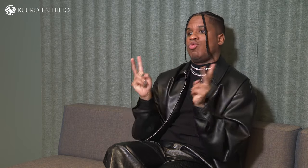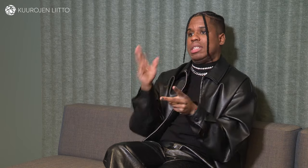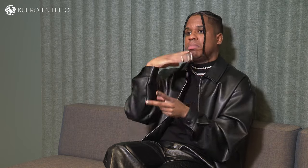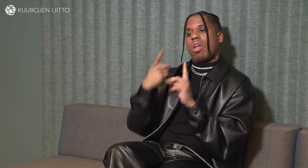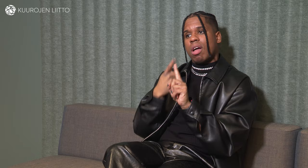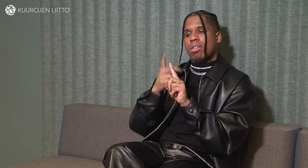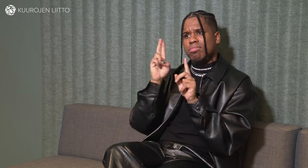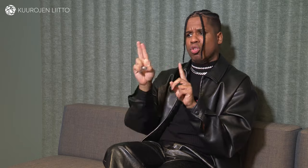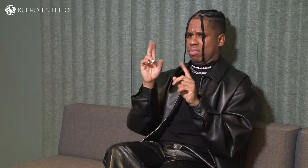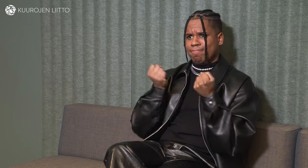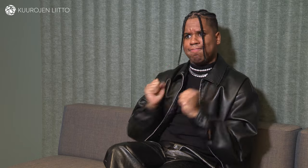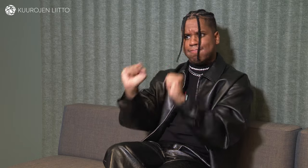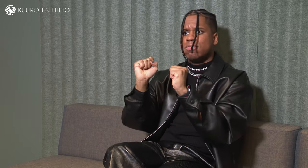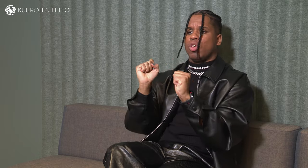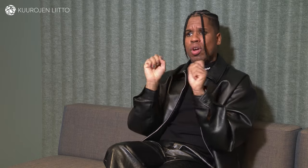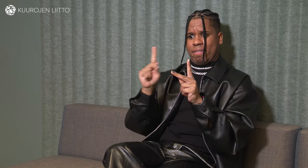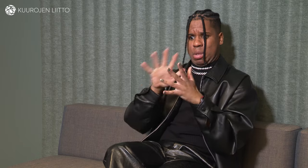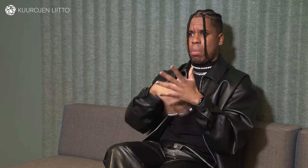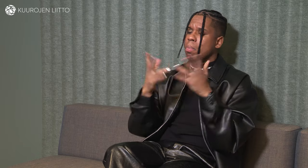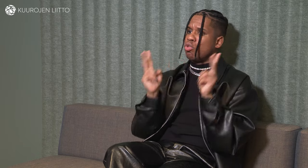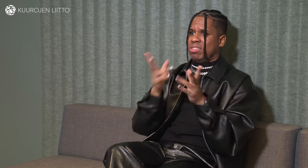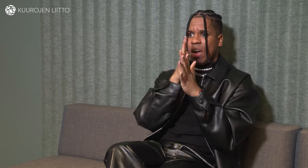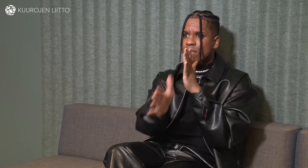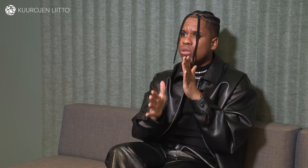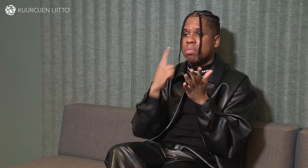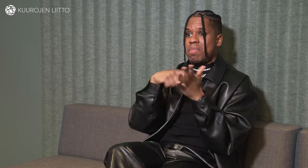Saavutettavuutta pitäisi lisätä myös media-alalla -